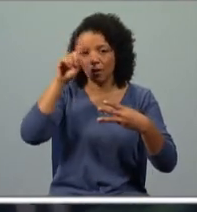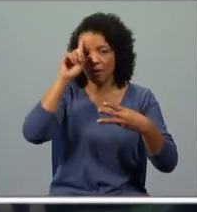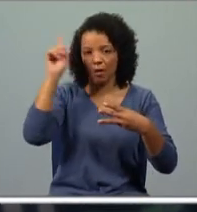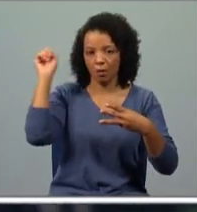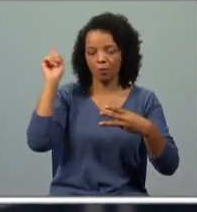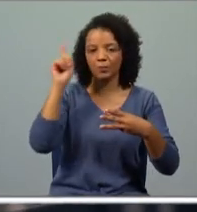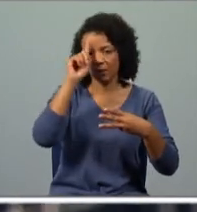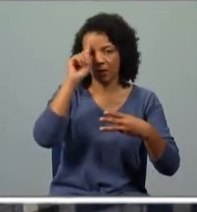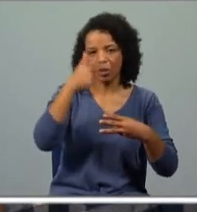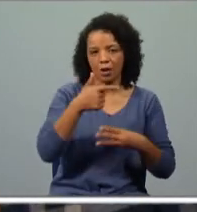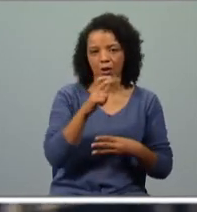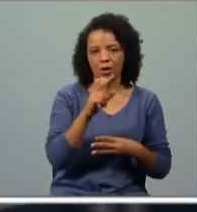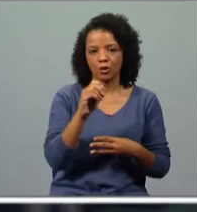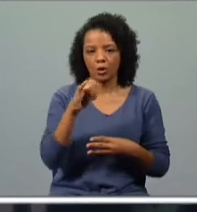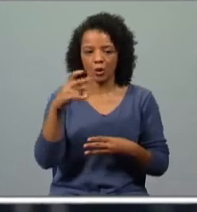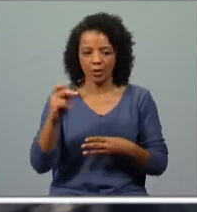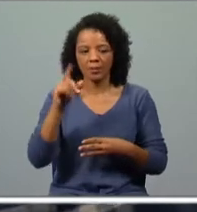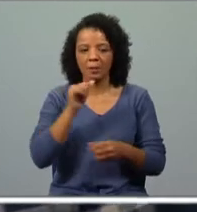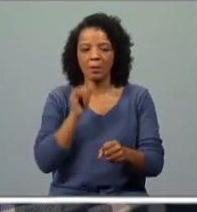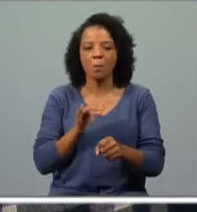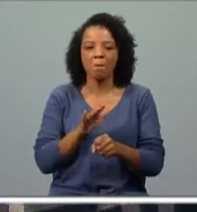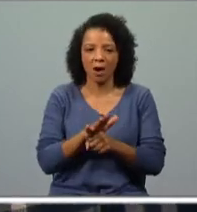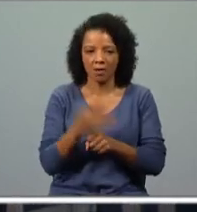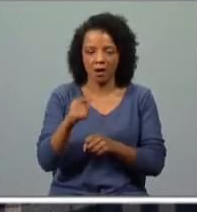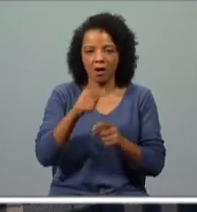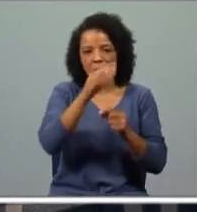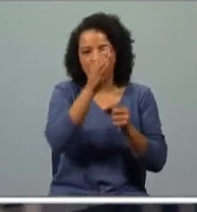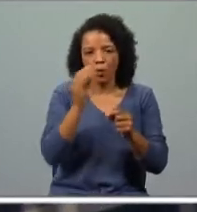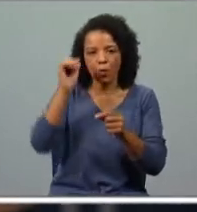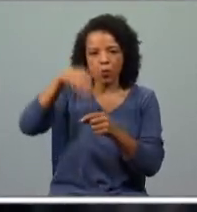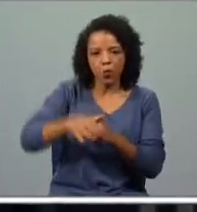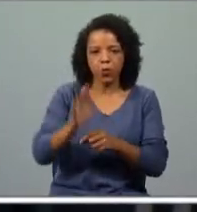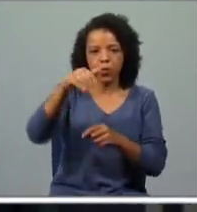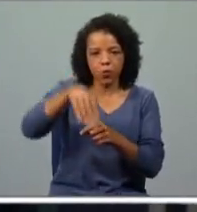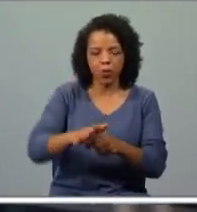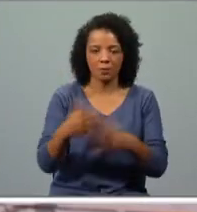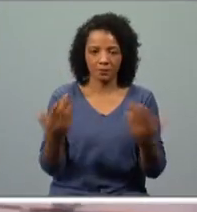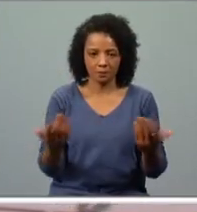Tróia no fundo também temos o mar representado pelas ondas ou seja Ulisses 特洛伊在後台我們也有大海由波浪代表，即尤利西斯